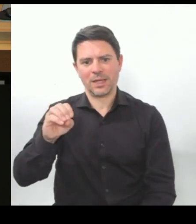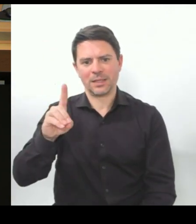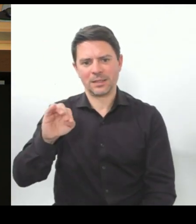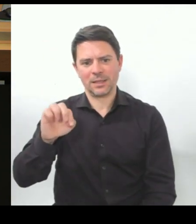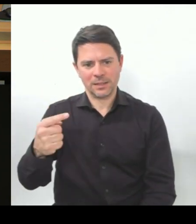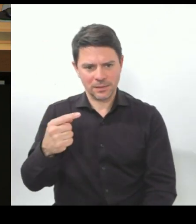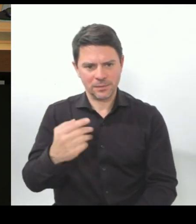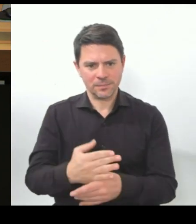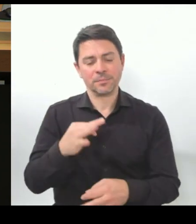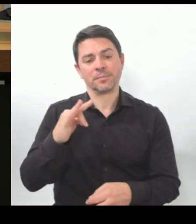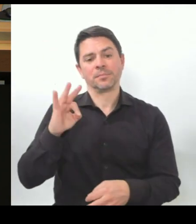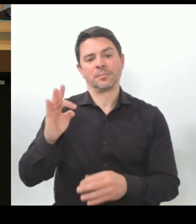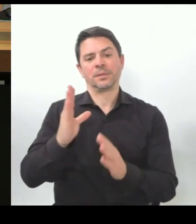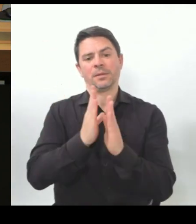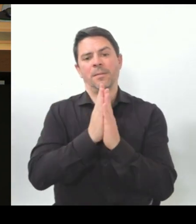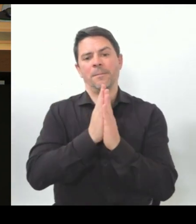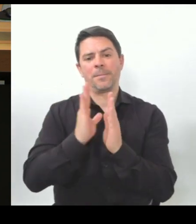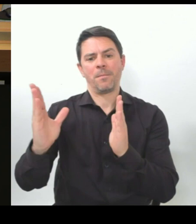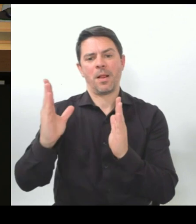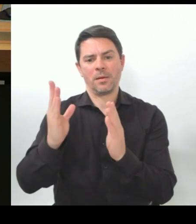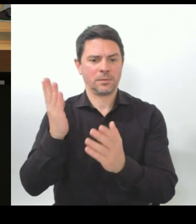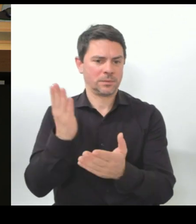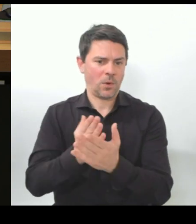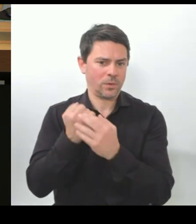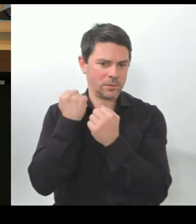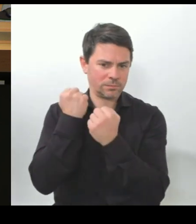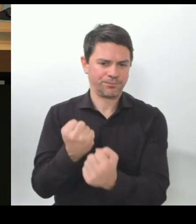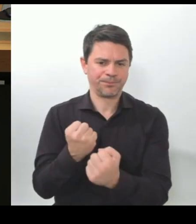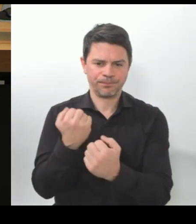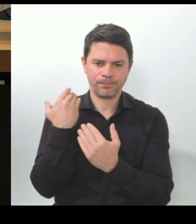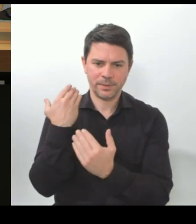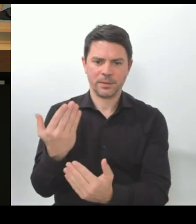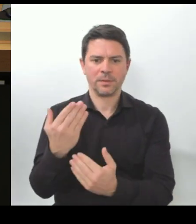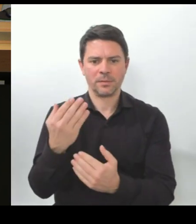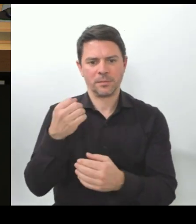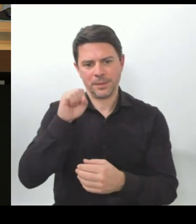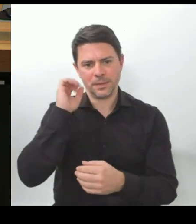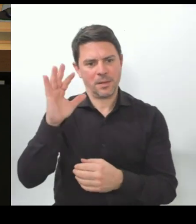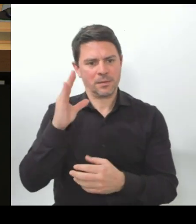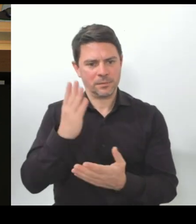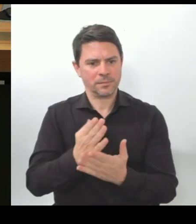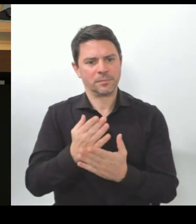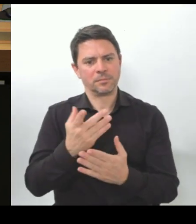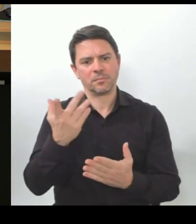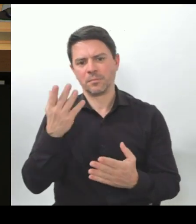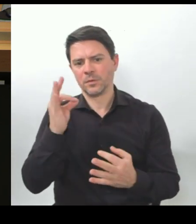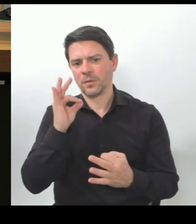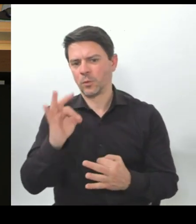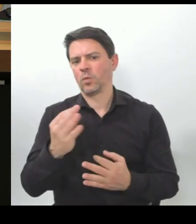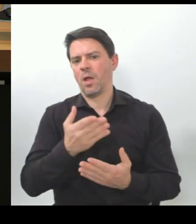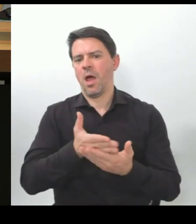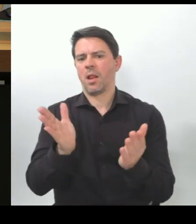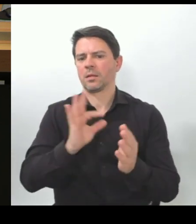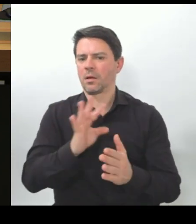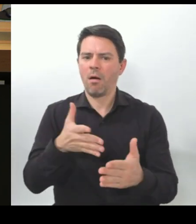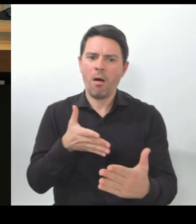Orte, leisten Bildungsarbeit in Form von Hausaufgabenhilfe oder Fortbildung öffnen Teilhabe, Möglichkeiten mit digitalen